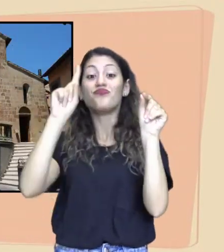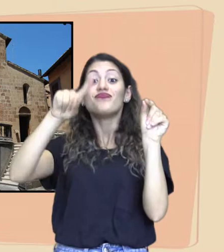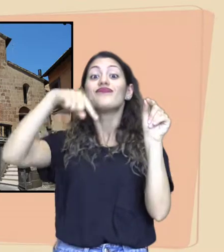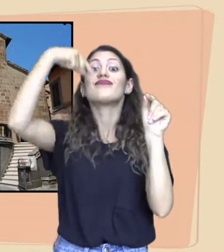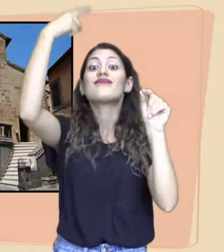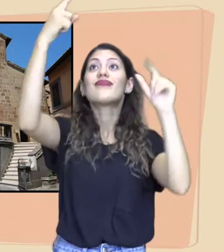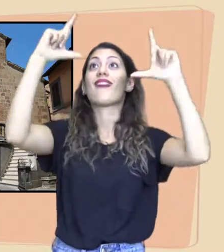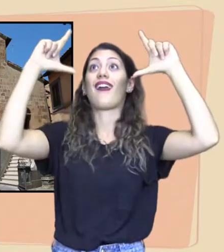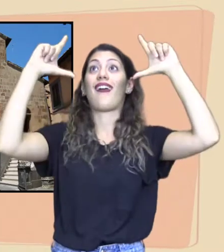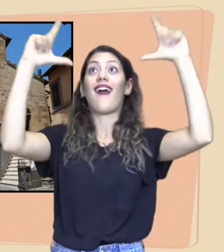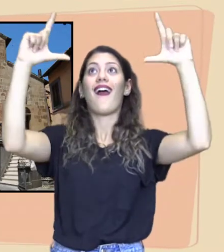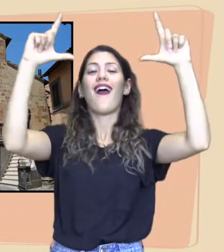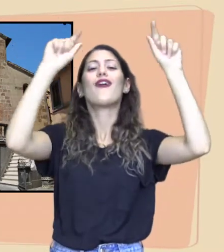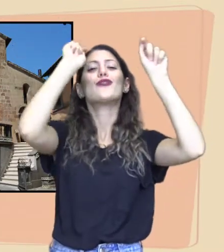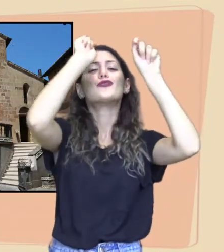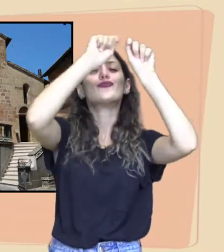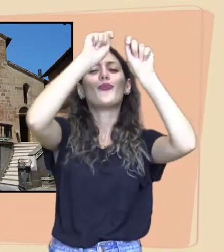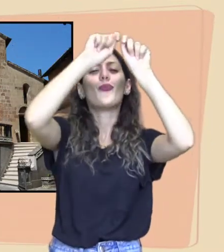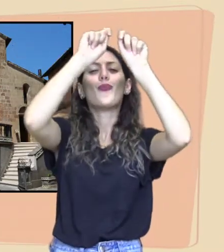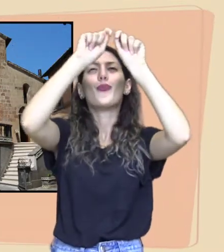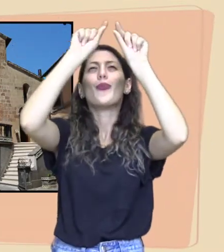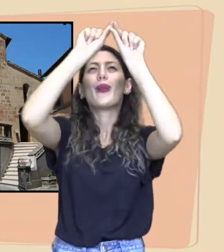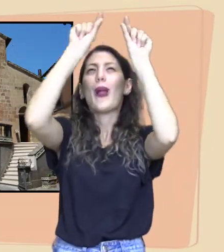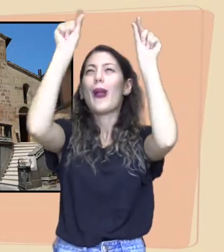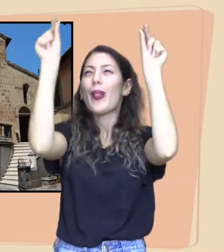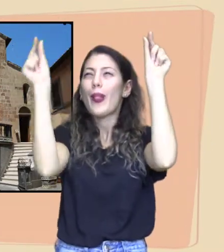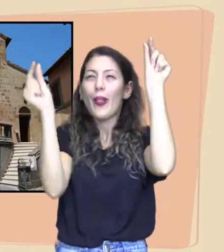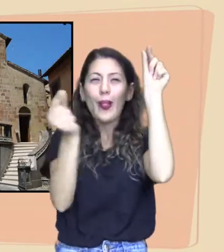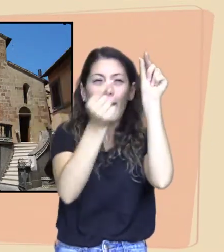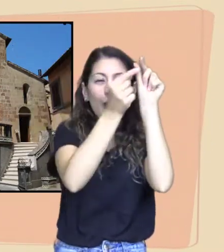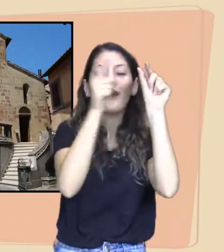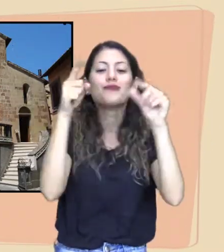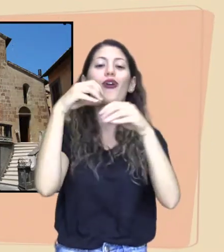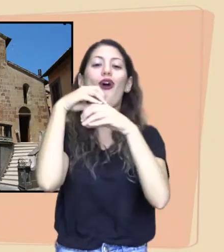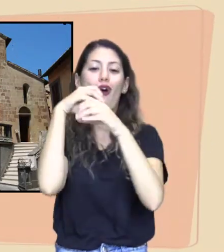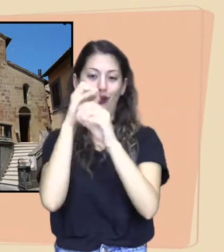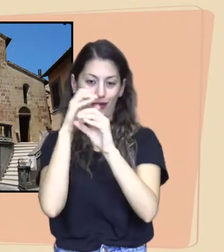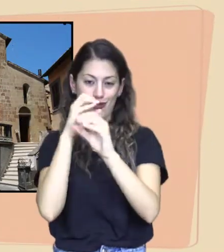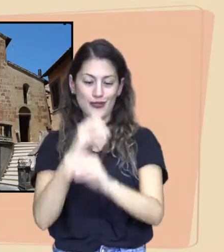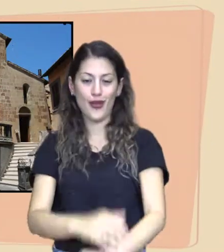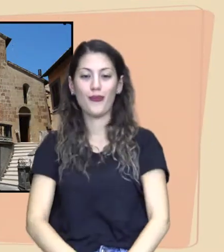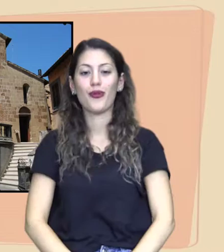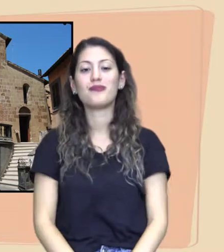al di sopra si apre un rosone incorniciato da un bassorilievo raffigurante i segni zodiacali.